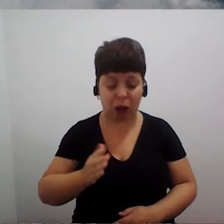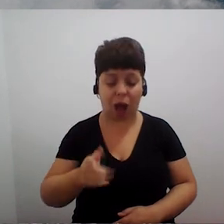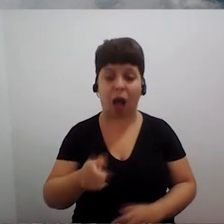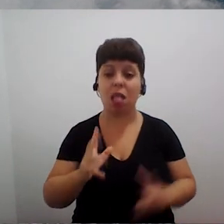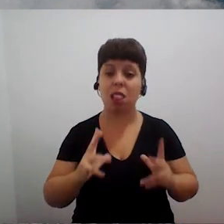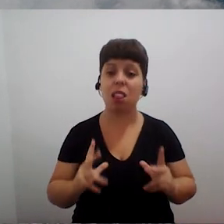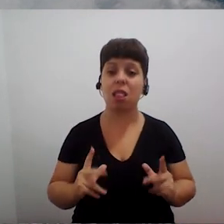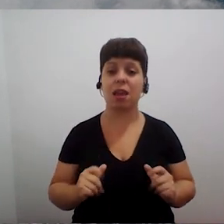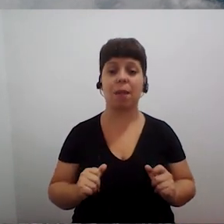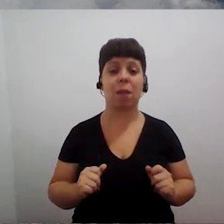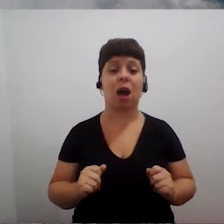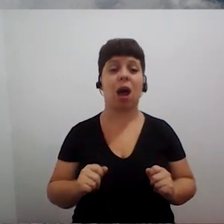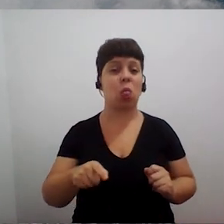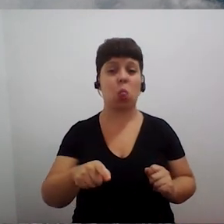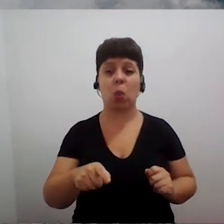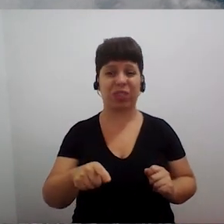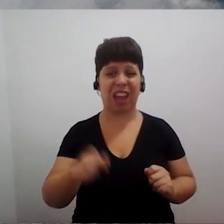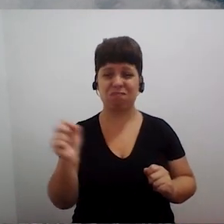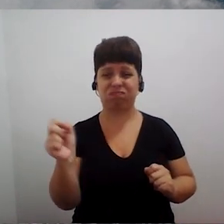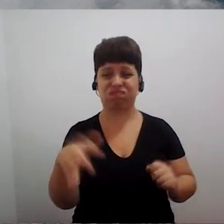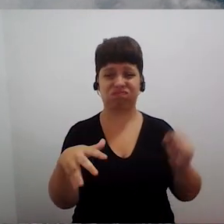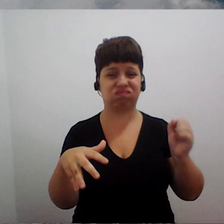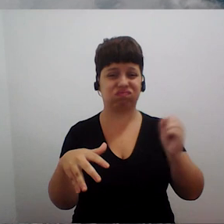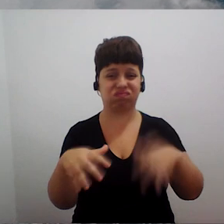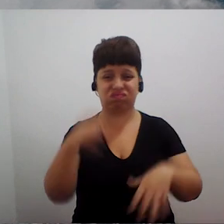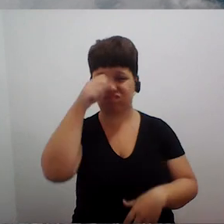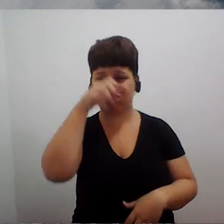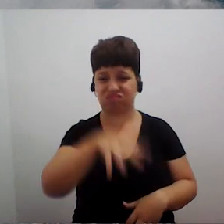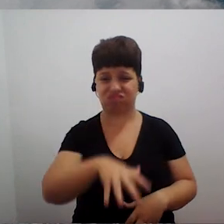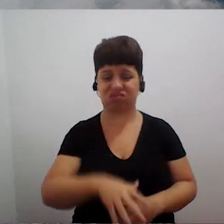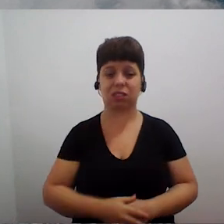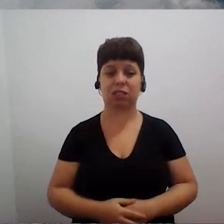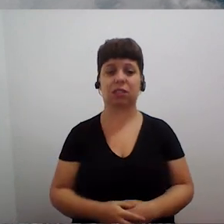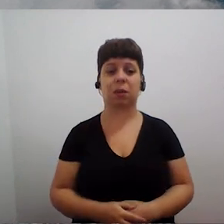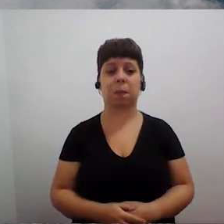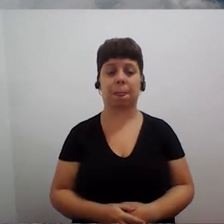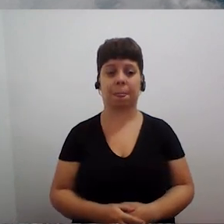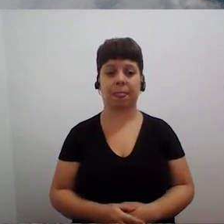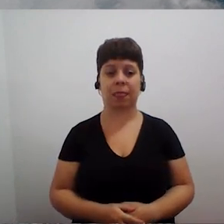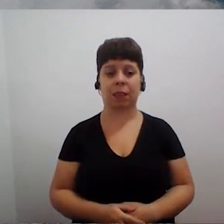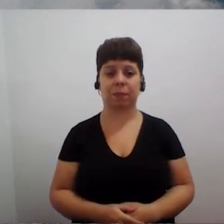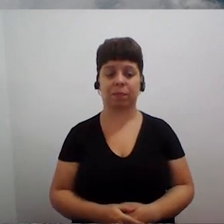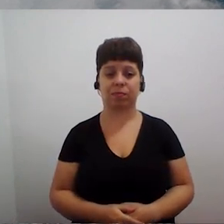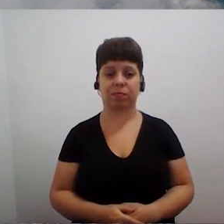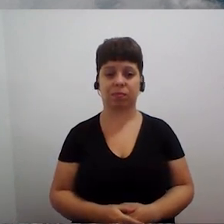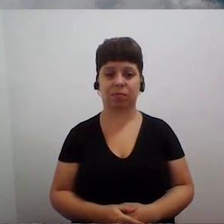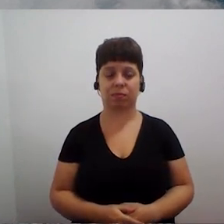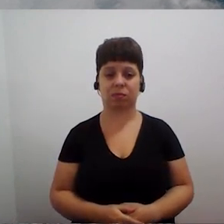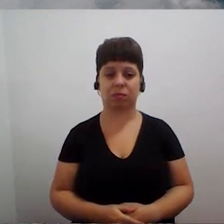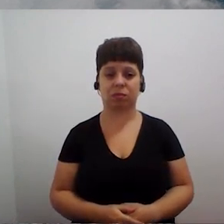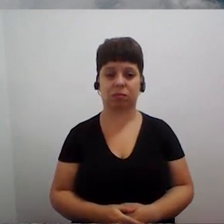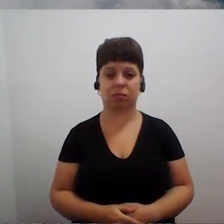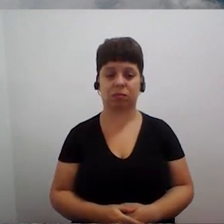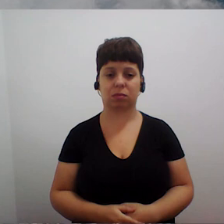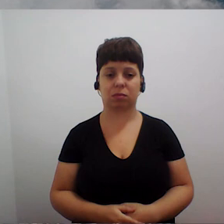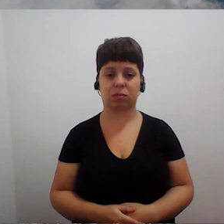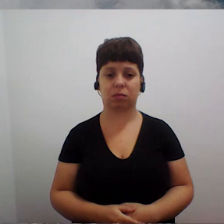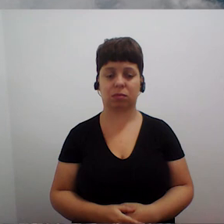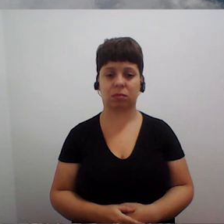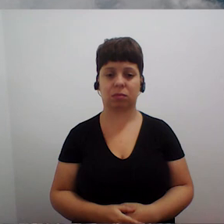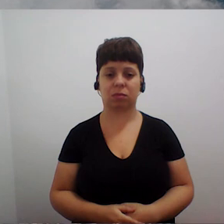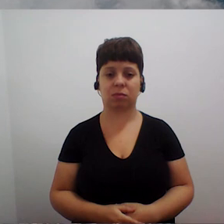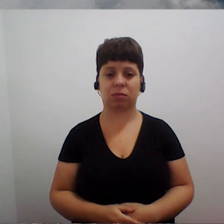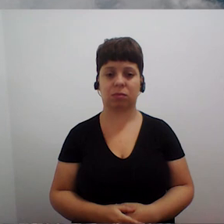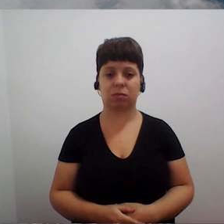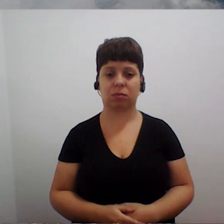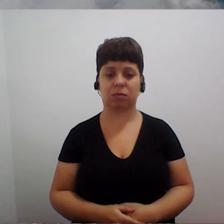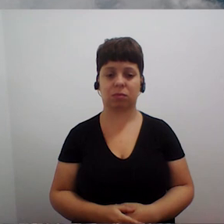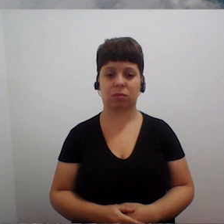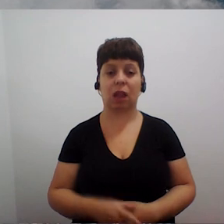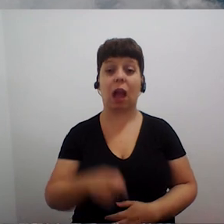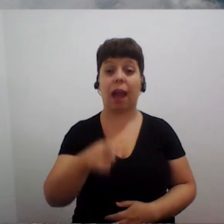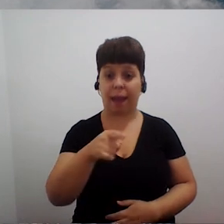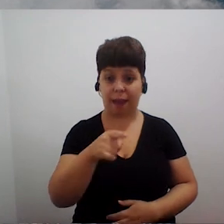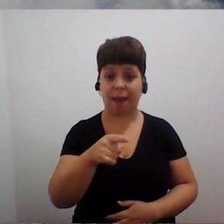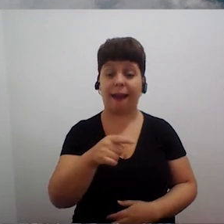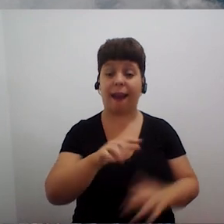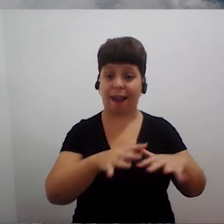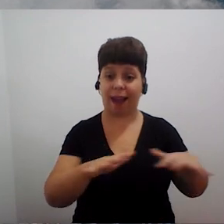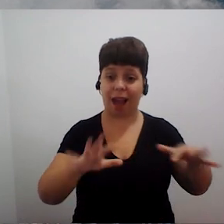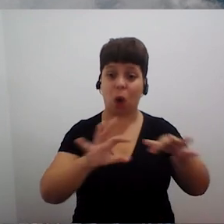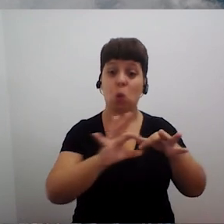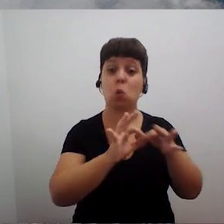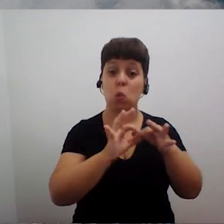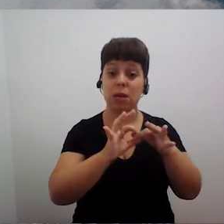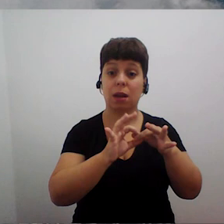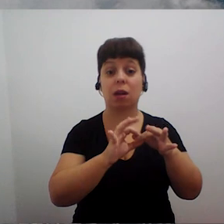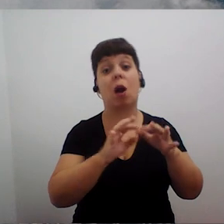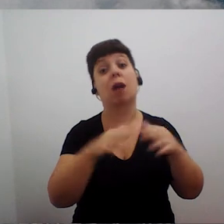que elas não são agredidas, se ela é o veículo ela "como pediu o médico" ela nos une e nos afasta